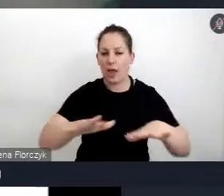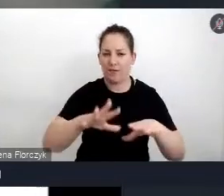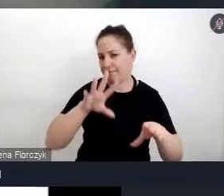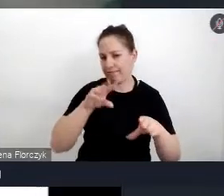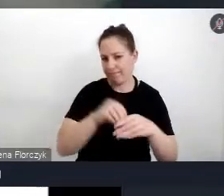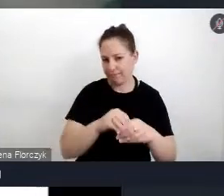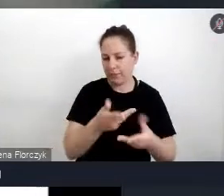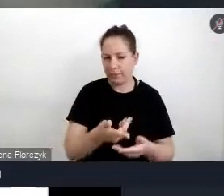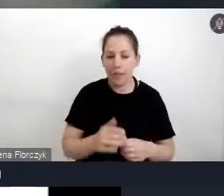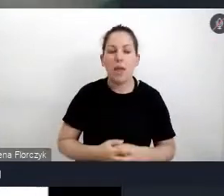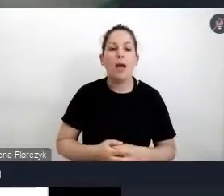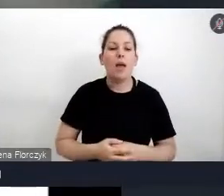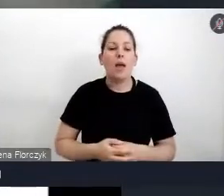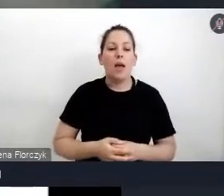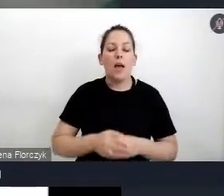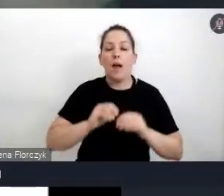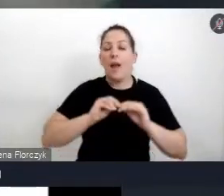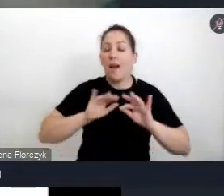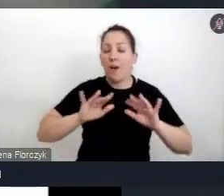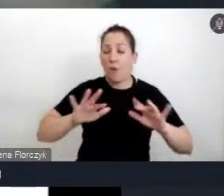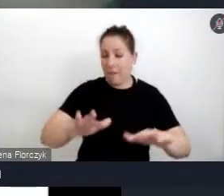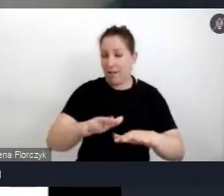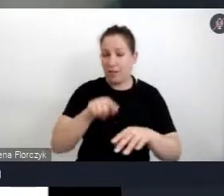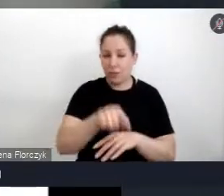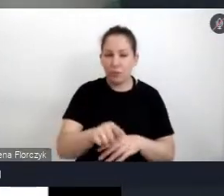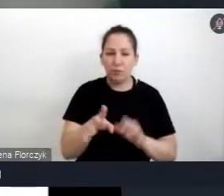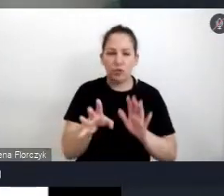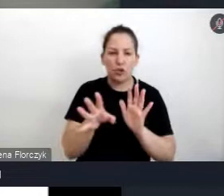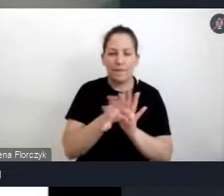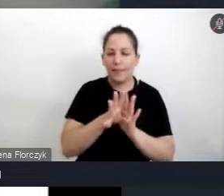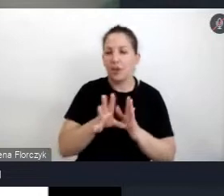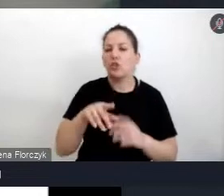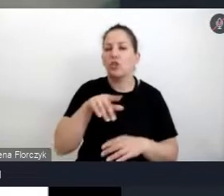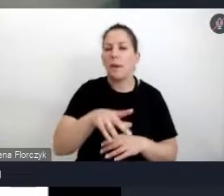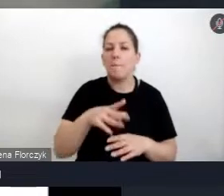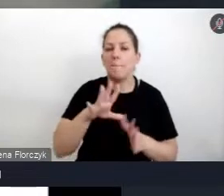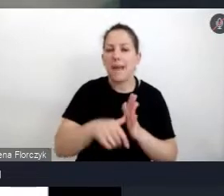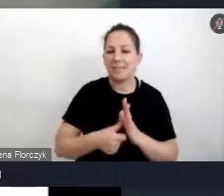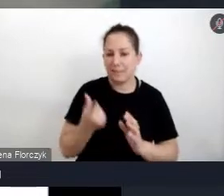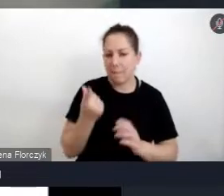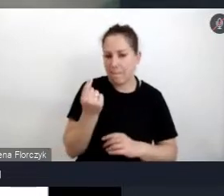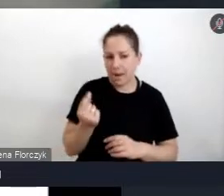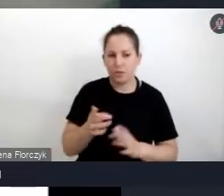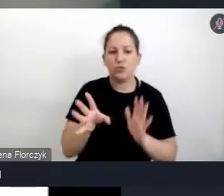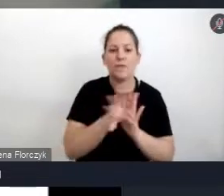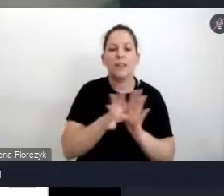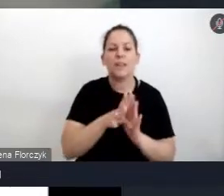Globalna sieć obejmuje 19 miast partnerskich z 19 krajów Europy.